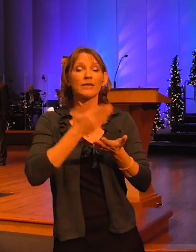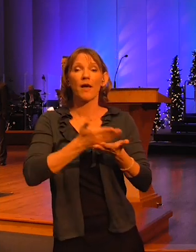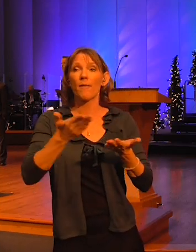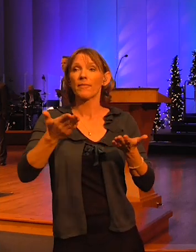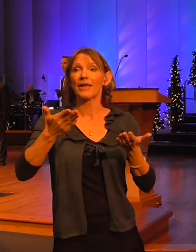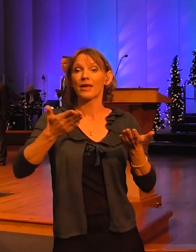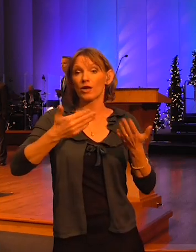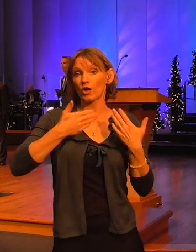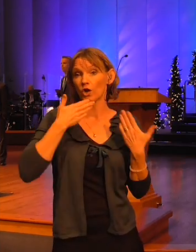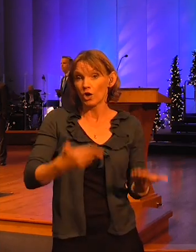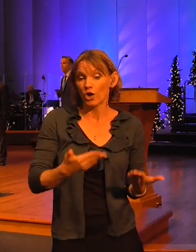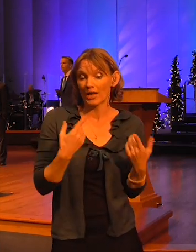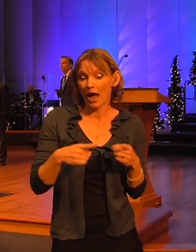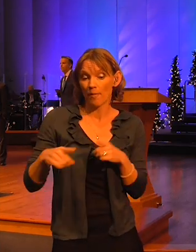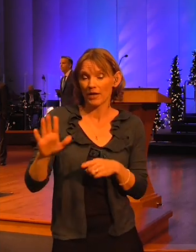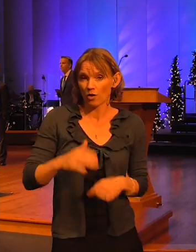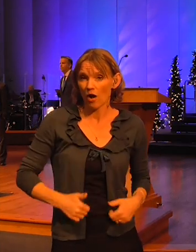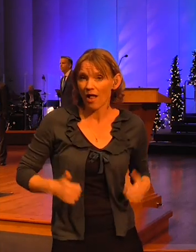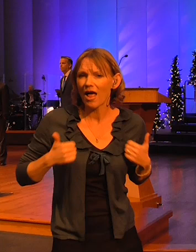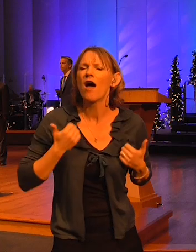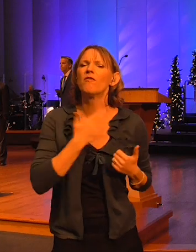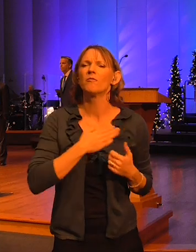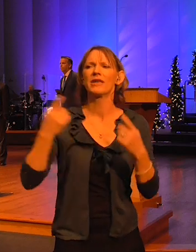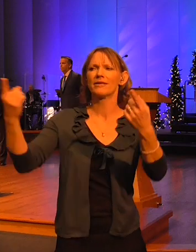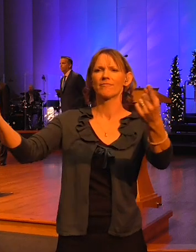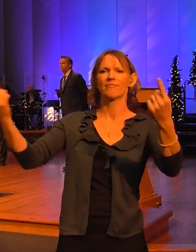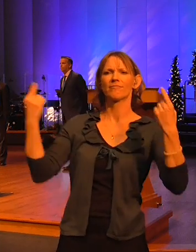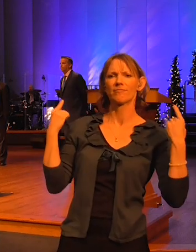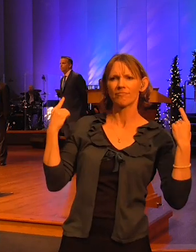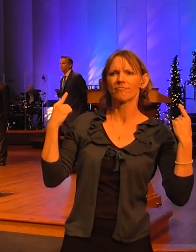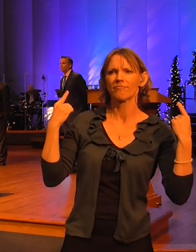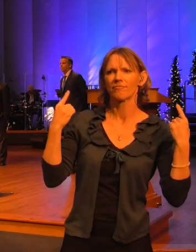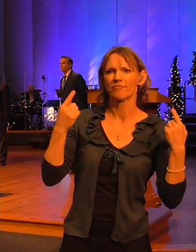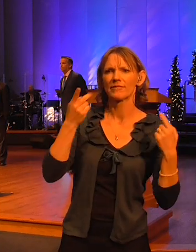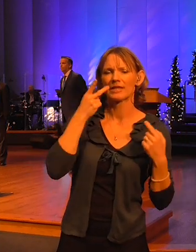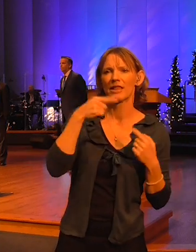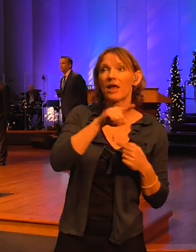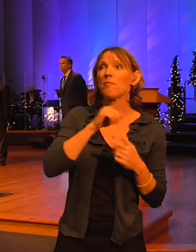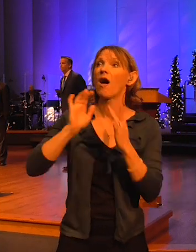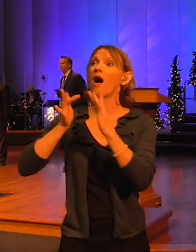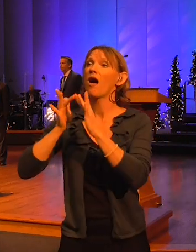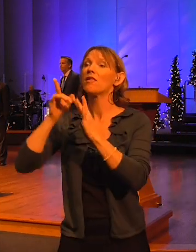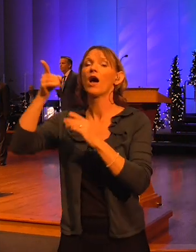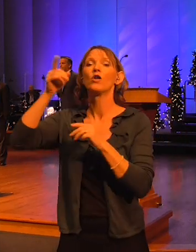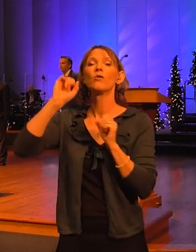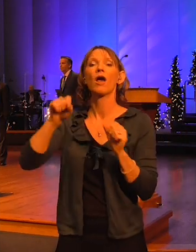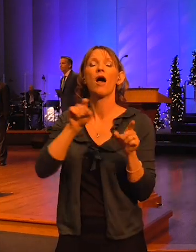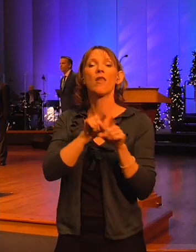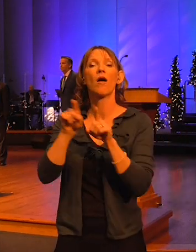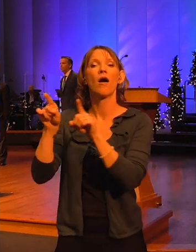vida, por favor ven y véalos y para aquellos de ustedes en línea también pueden ir a nuestro sitio web y